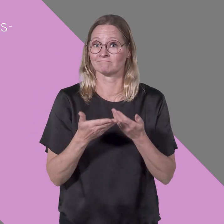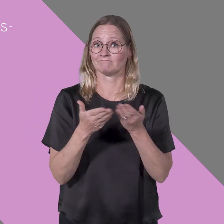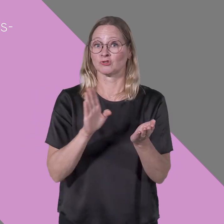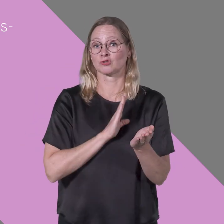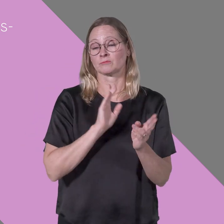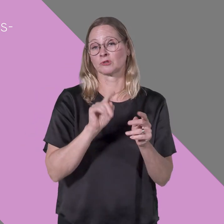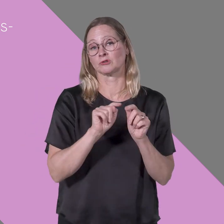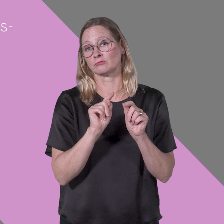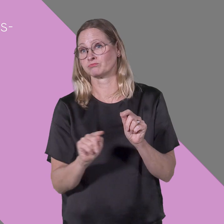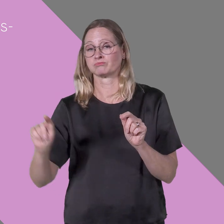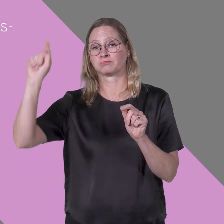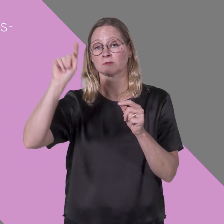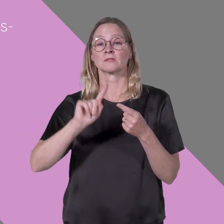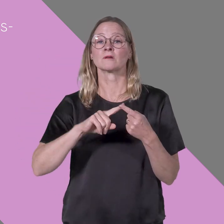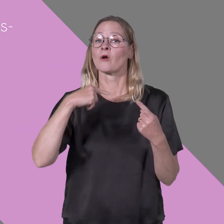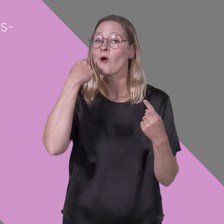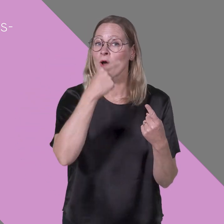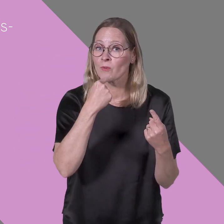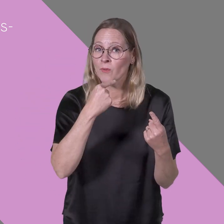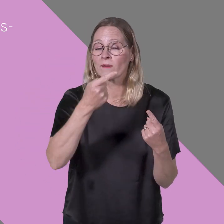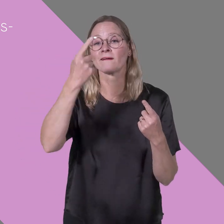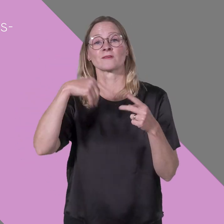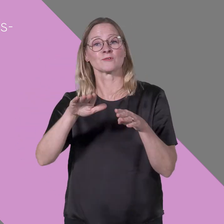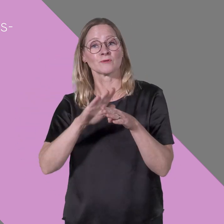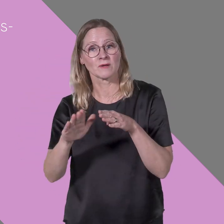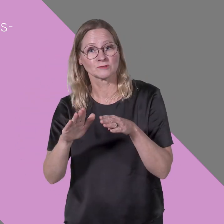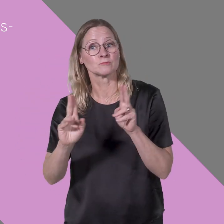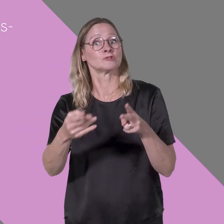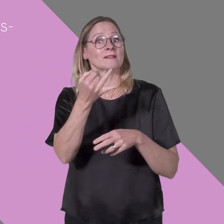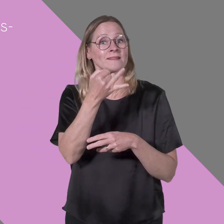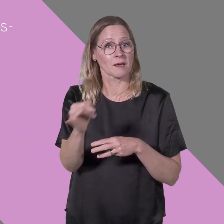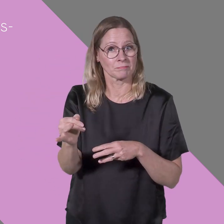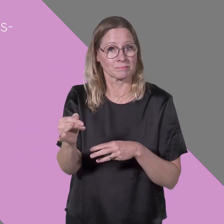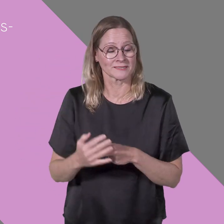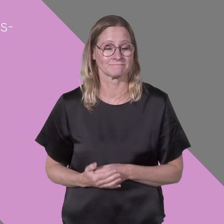ja näytöksiä tullaan järjestämään myös Oulussa, Jyväskylässä sekä Tampereella.